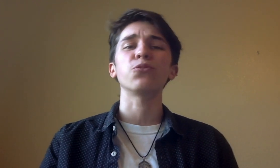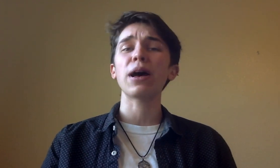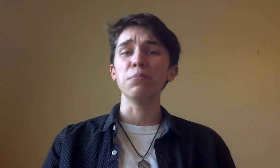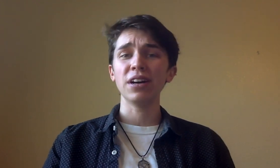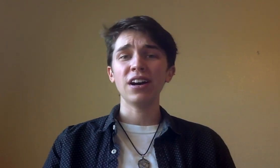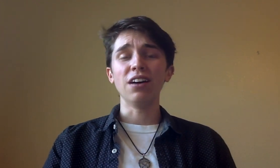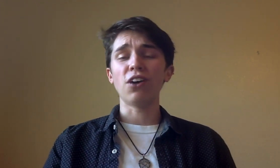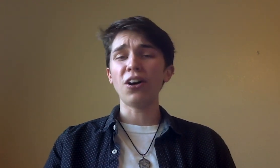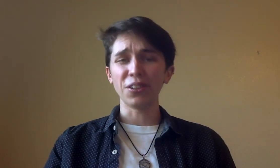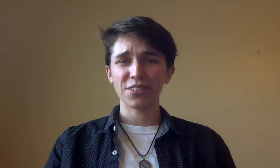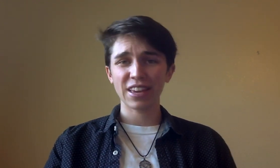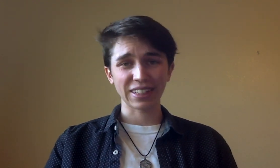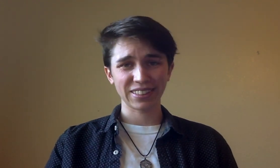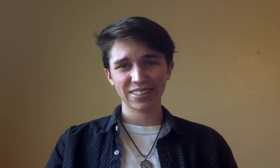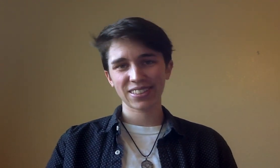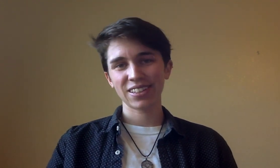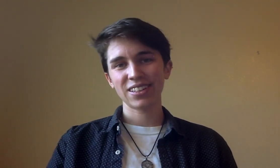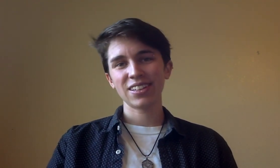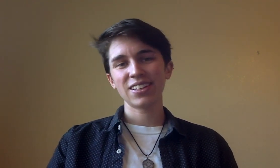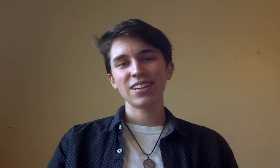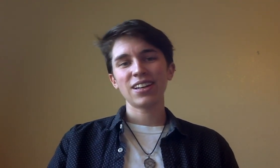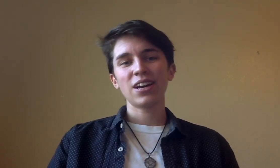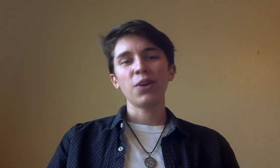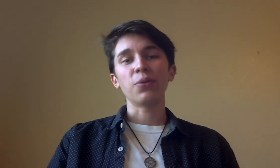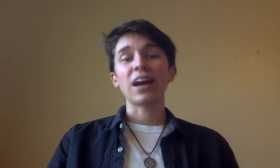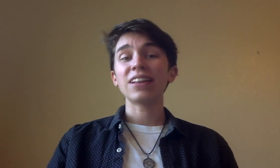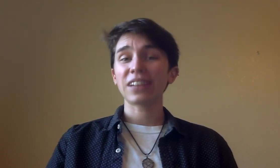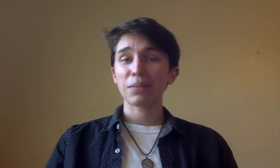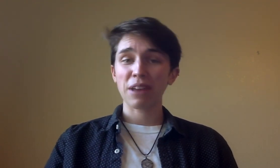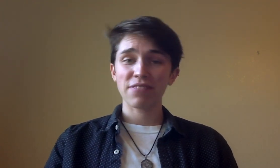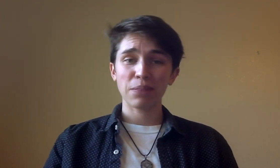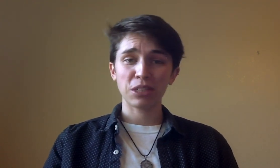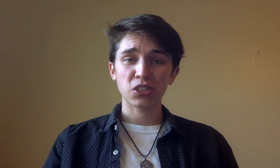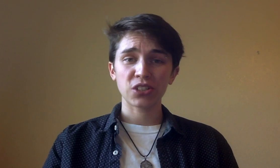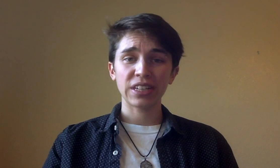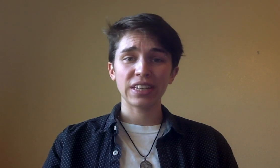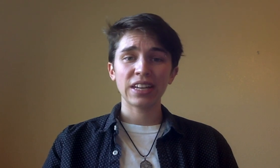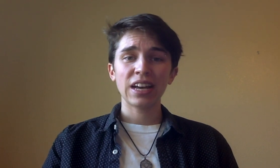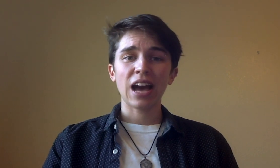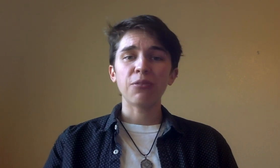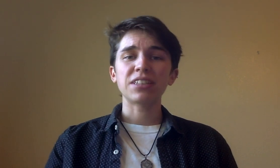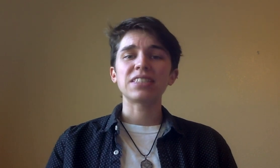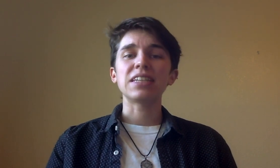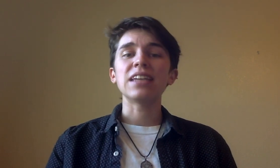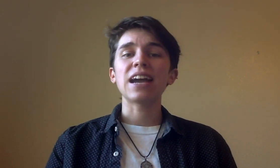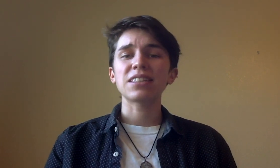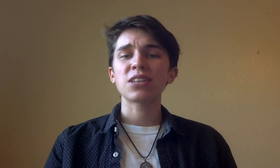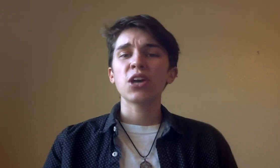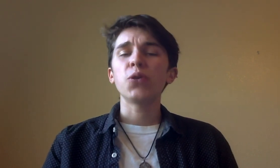en la red de todas las cosas. Cuando miro mi árbol genealógico, quiero ver caballeros